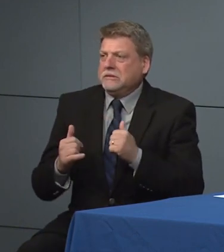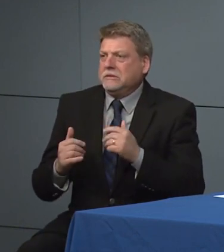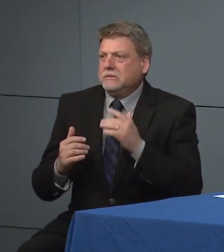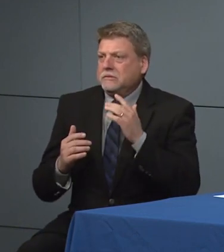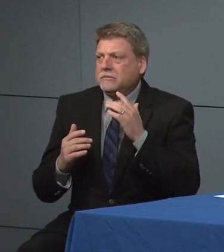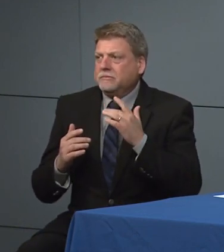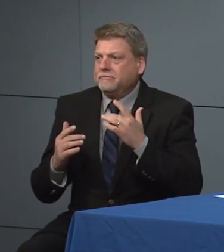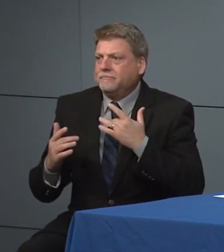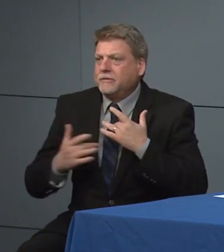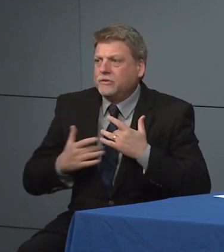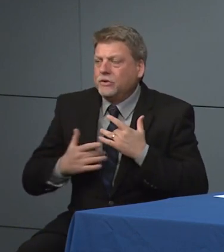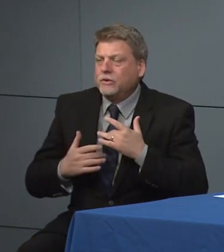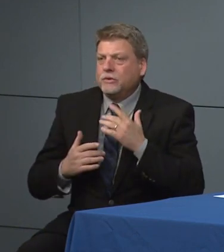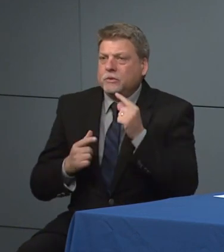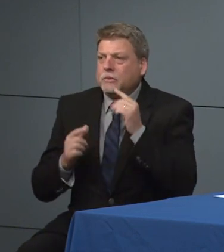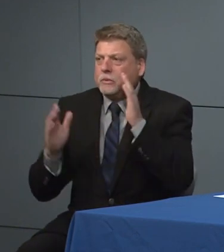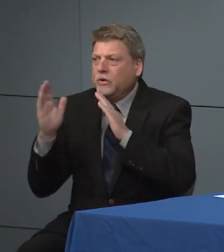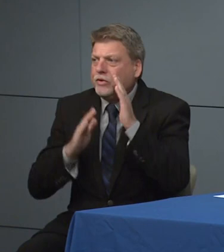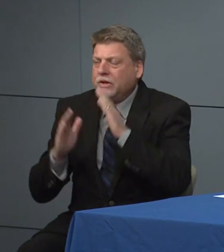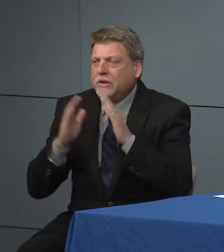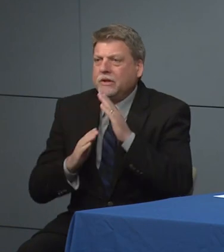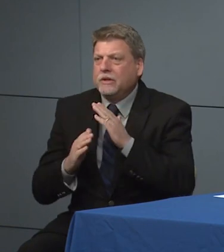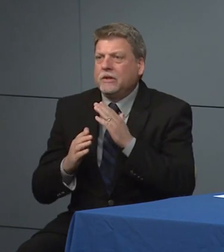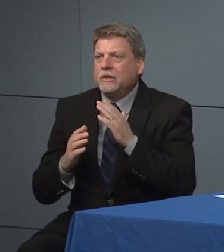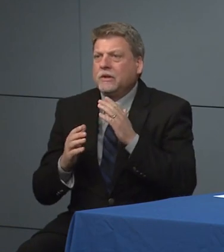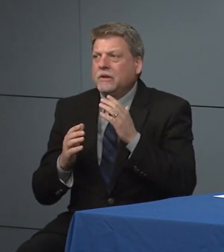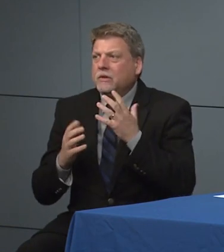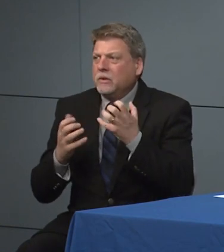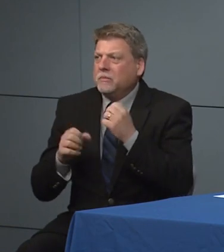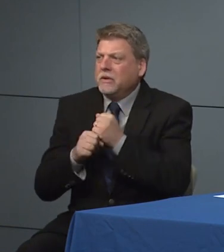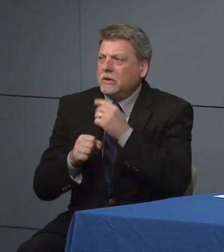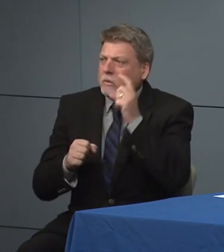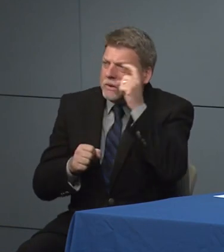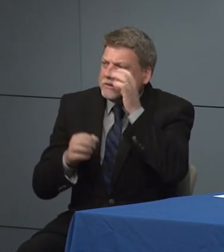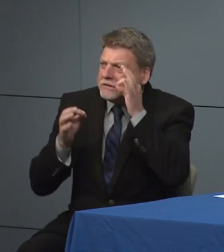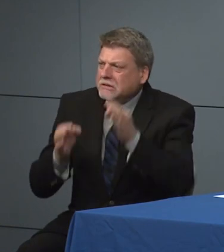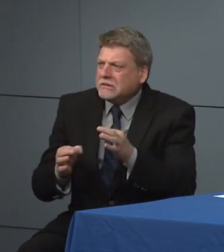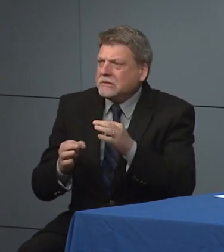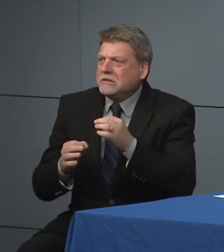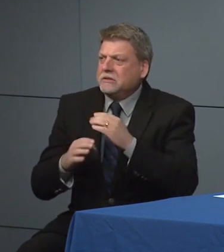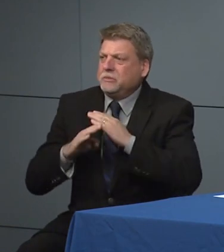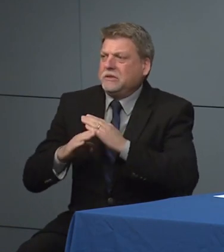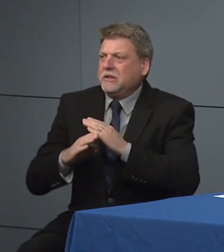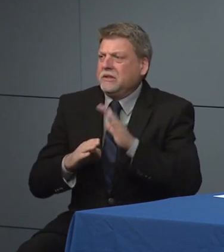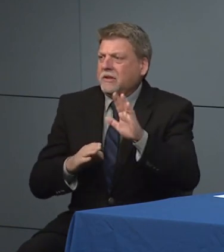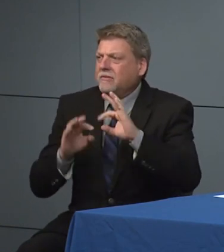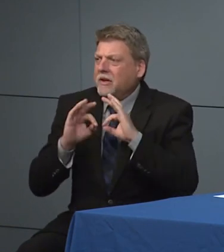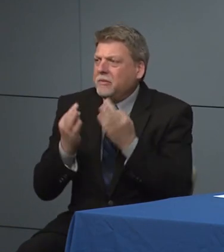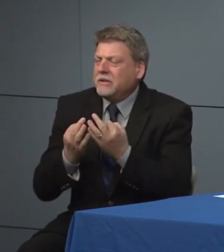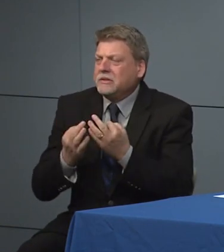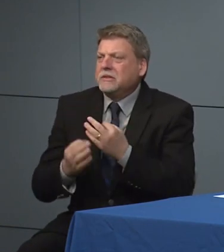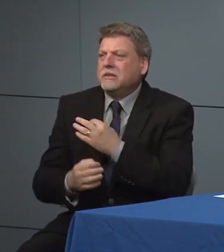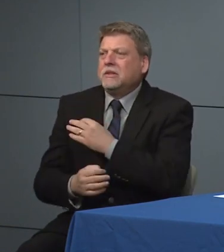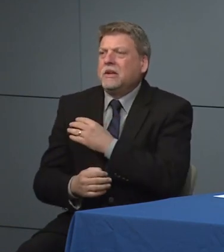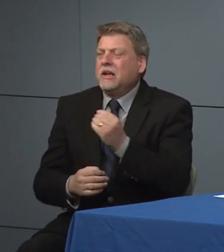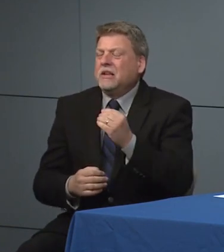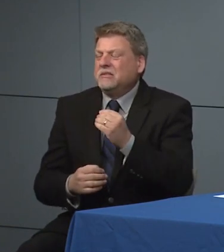mejores decisiones para sus familias y la Comunidad para conservar las se las en el la salud de la Comunidad es la